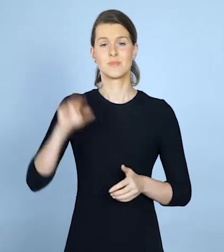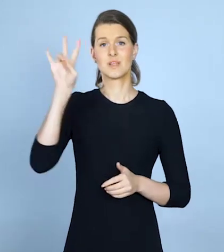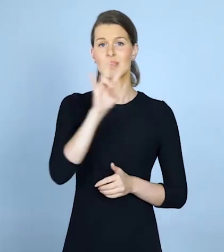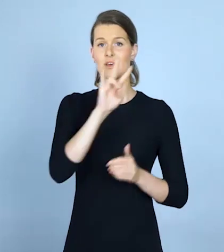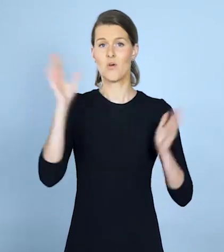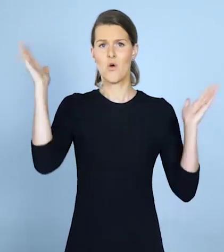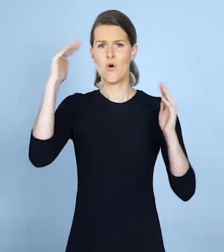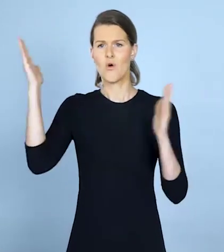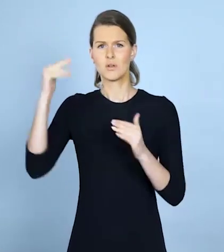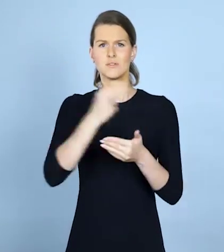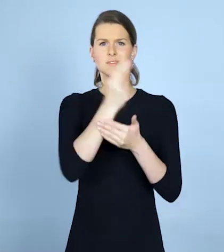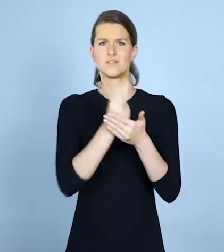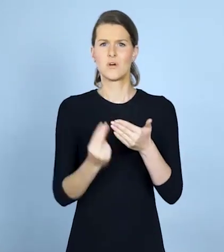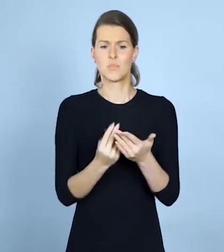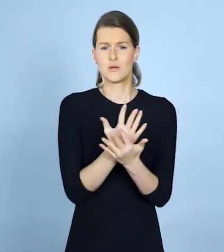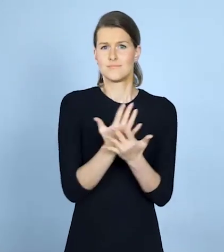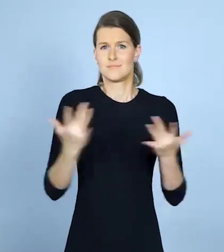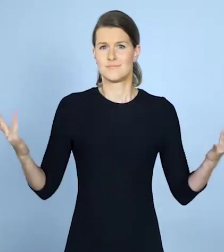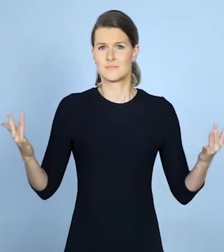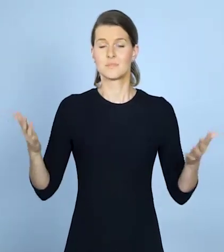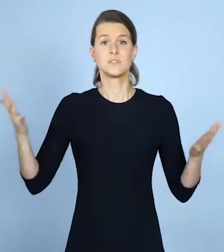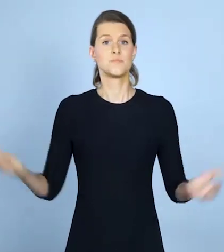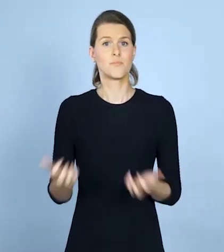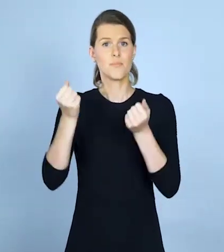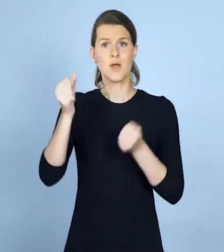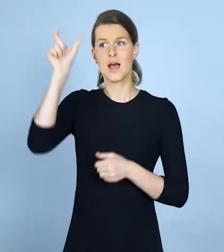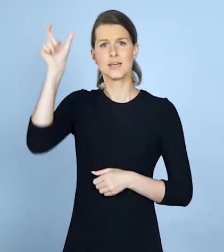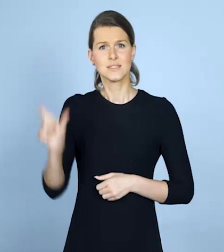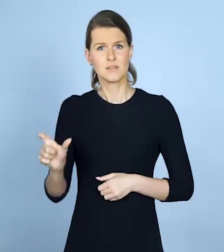На иконах изображались Спаситель,